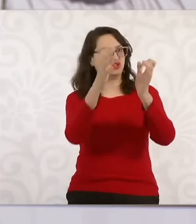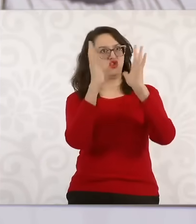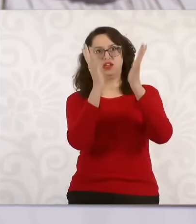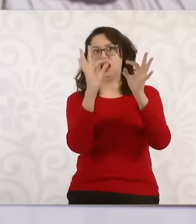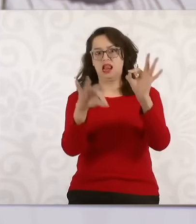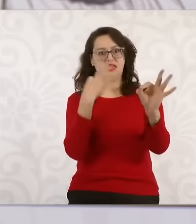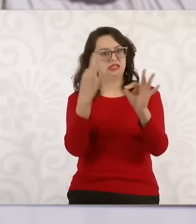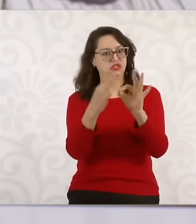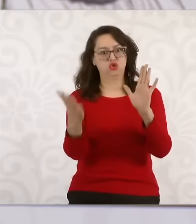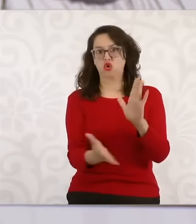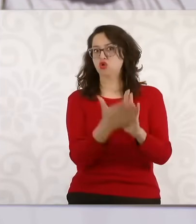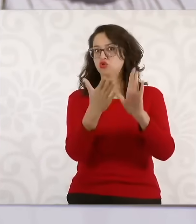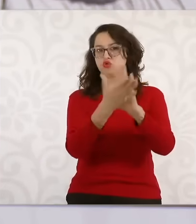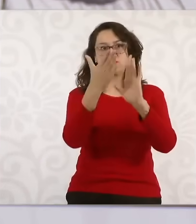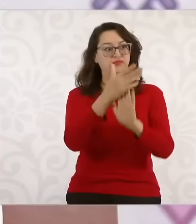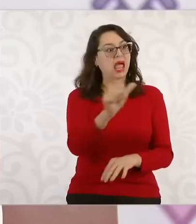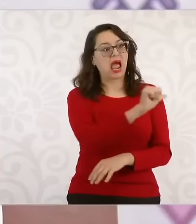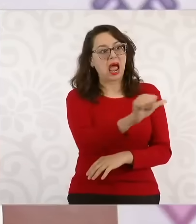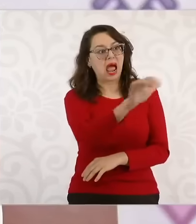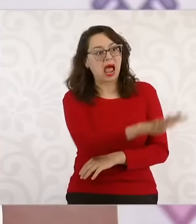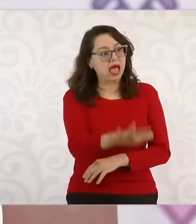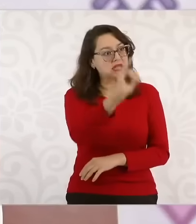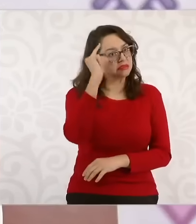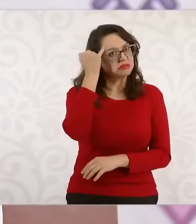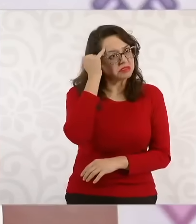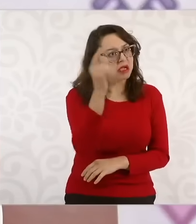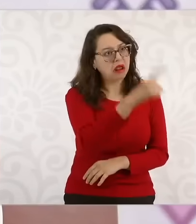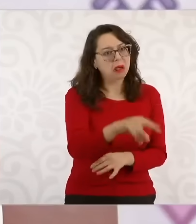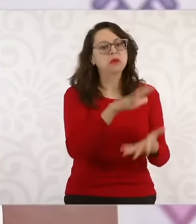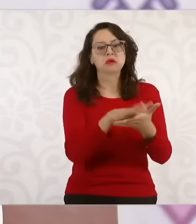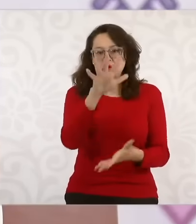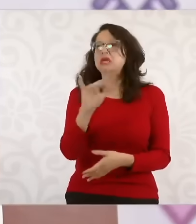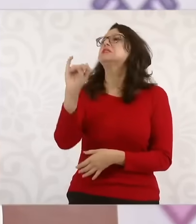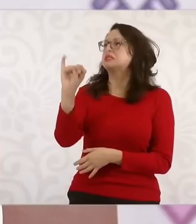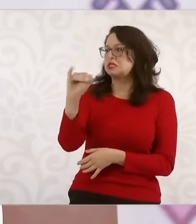se hizo la consulta indígena, la mayoría dijo que sí quería la escuela y hay un grupo que no